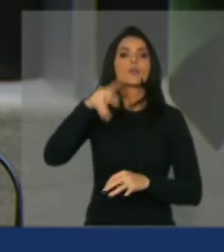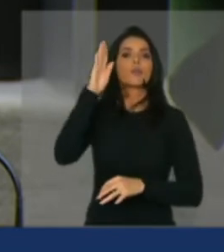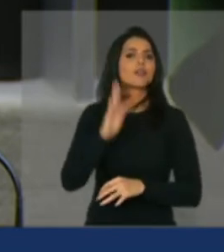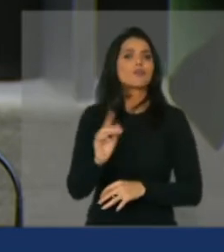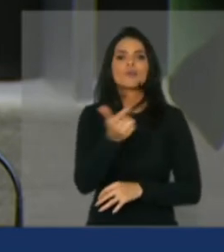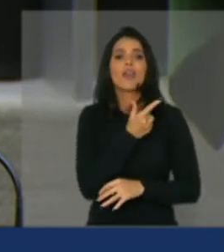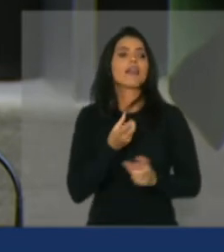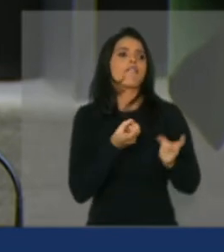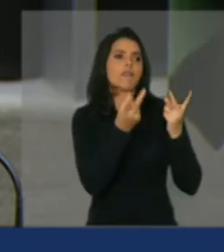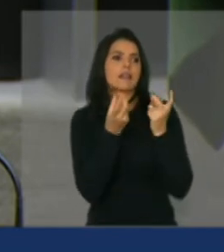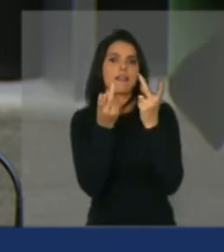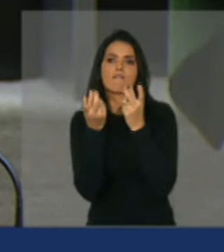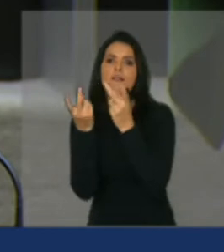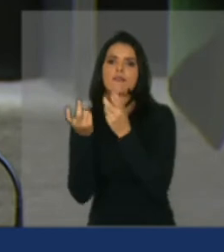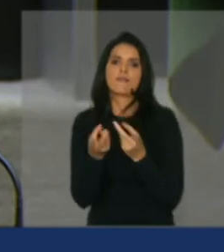DESENVOLVIMENTO NACIONAL, NÃO PODEMOS EXPIRAR OS DA